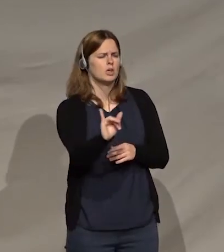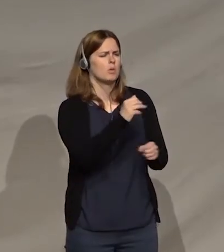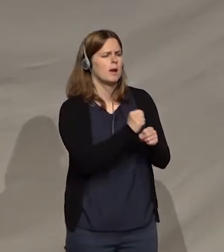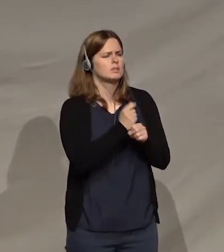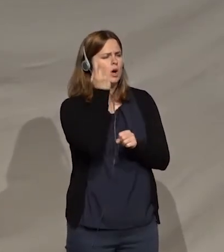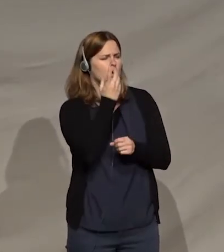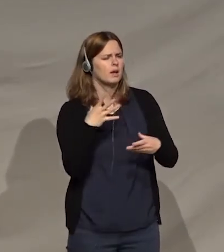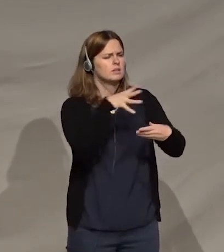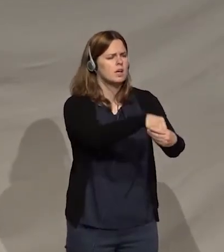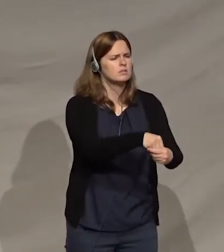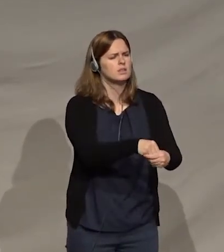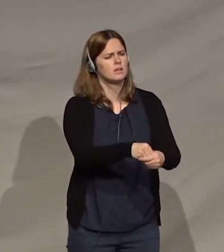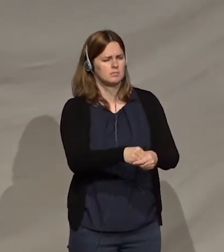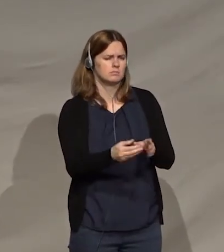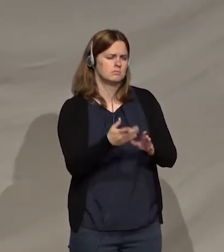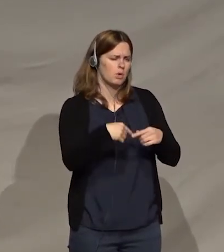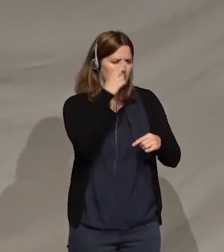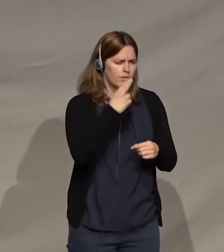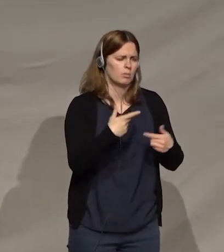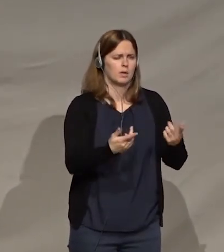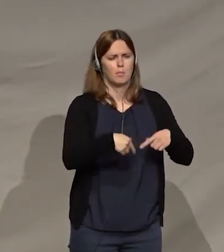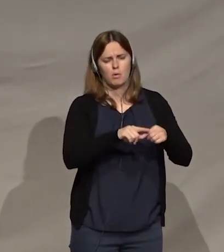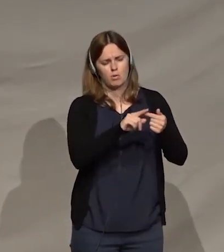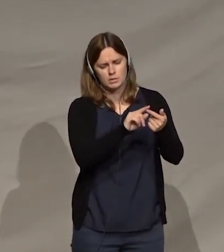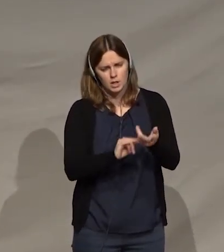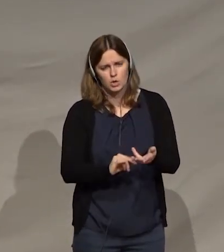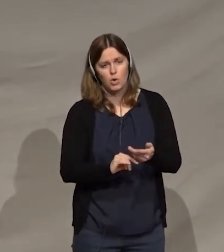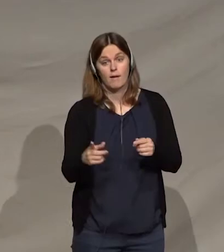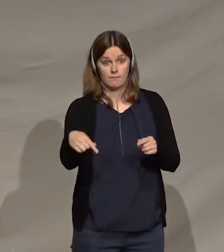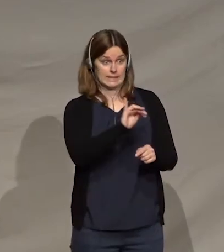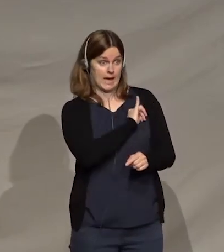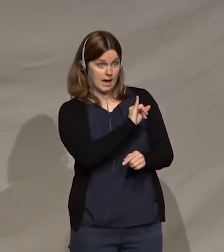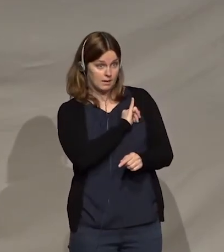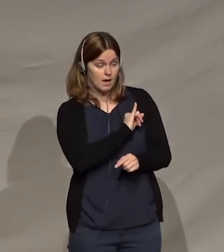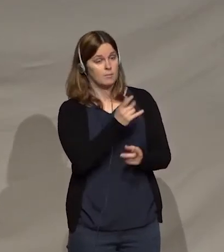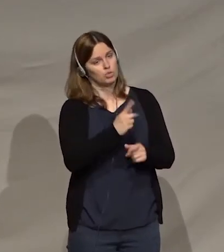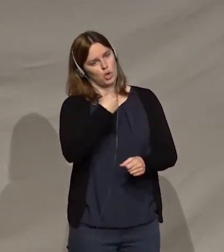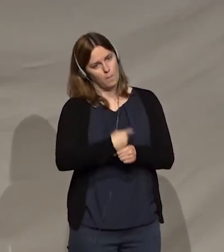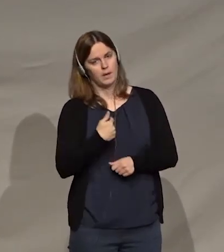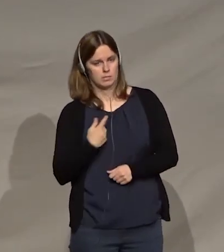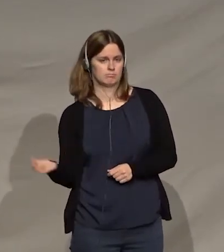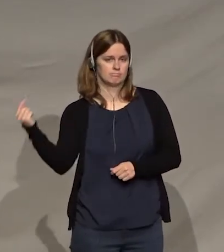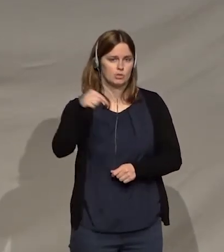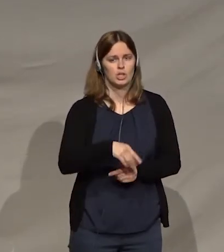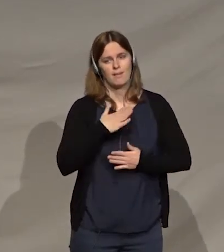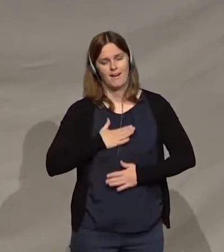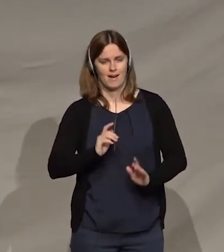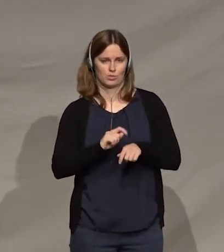stačí nás kontaktovat a my velmi rádi najdeme způsoby, jak to zajistit. Jak zmínila Tanja, jsme i ve výstavním prostoru.